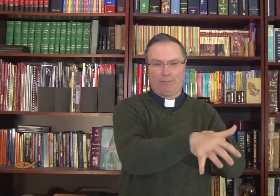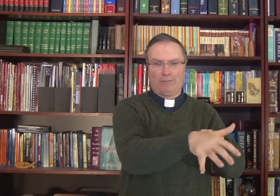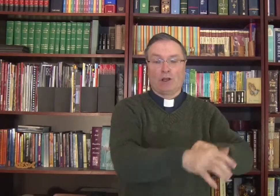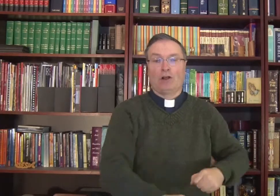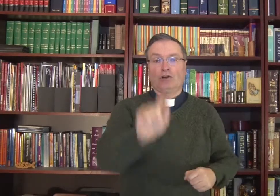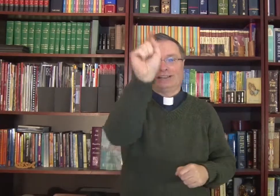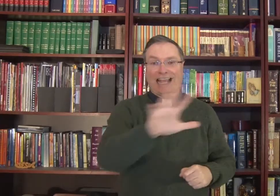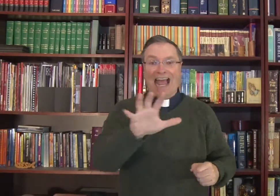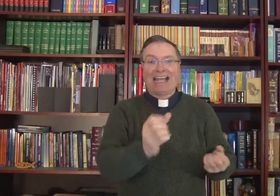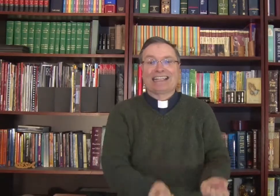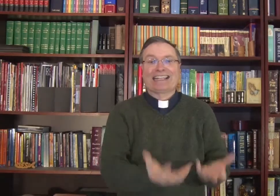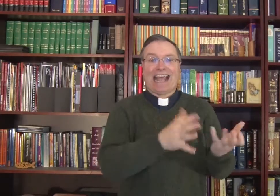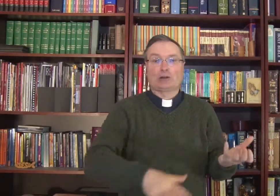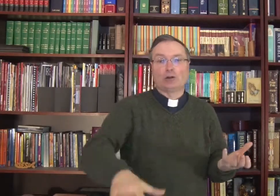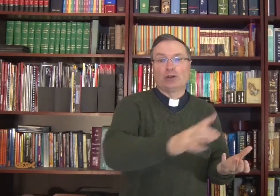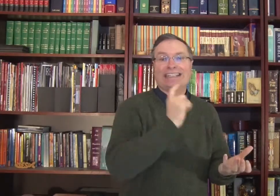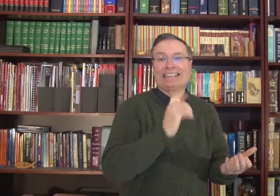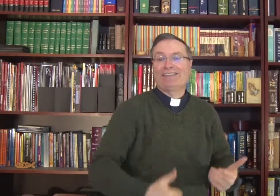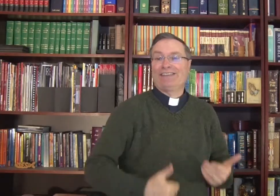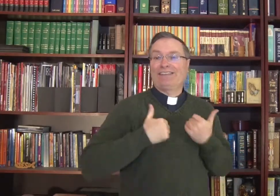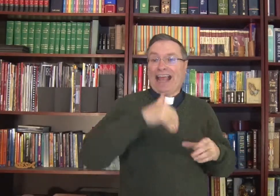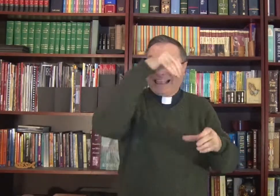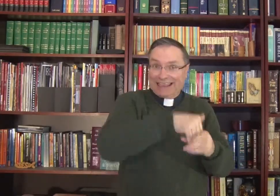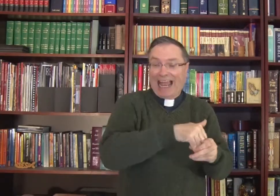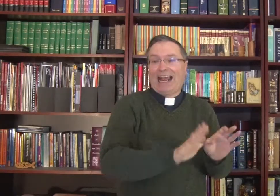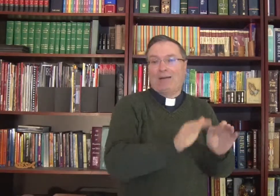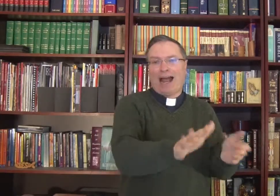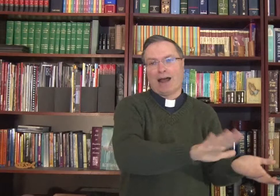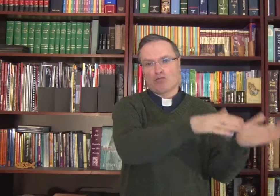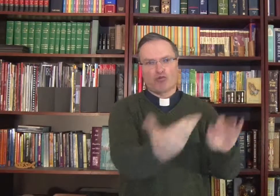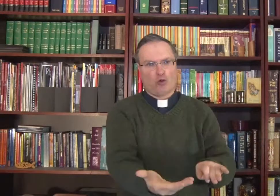le tiers des créatures qui vivaient dans la mer mourut,